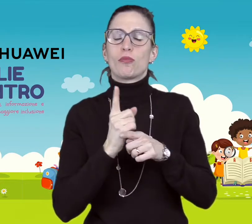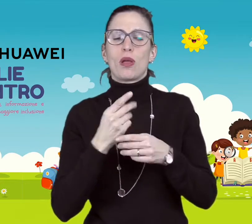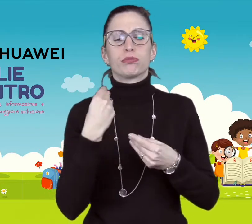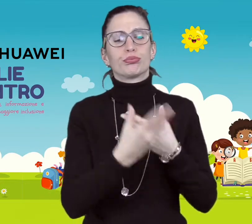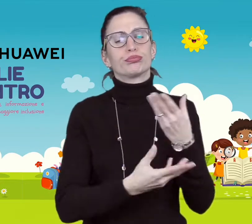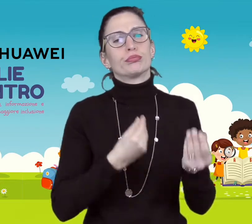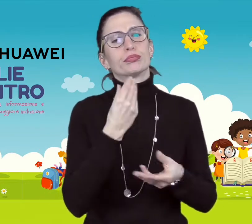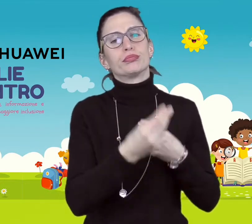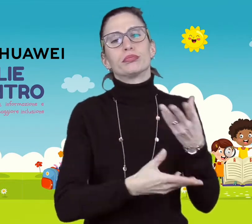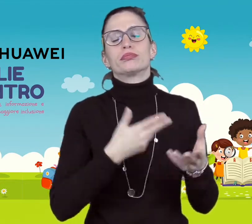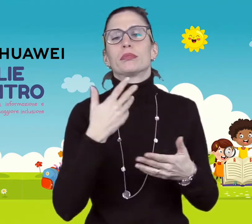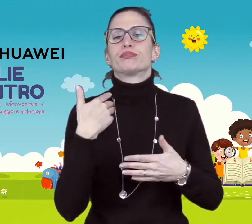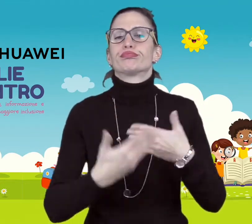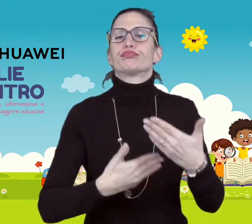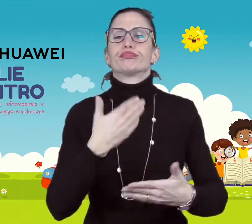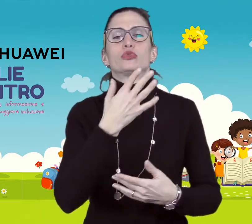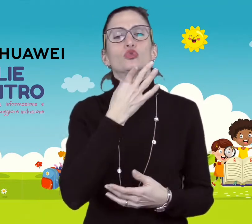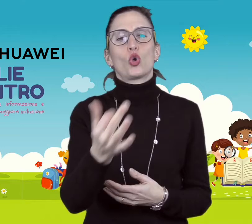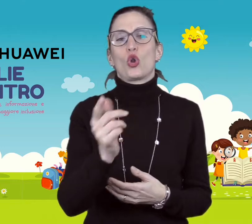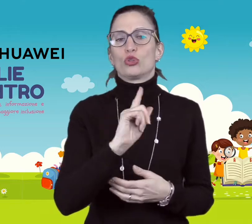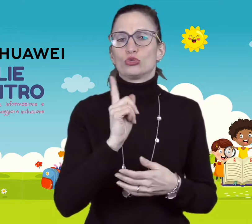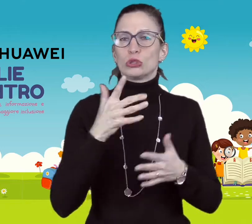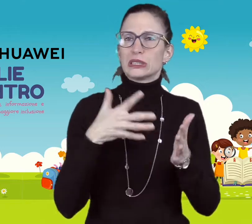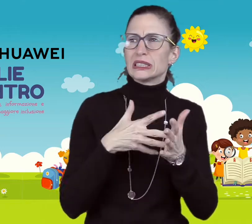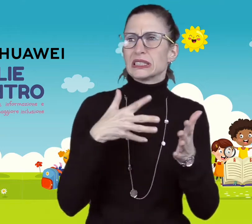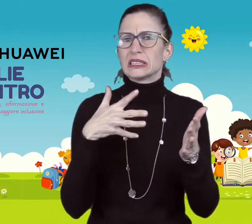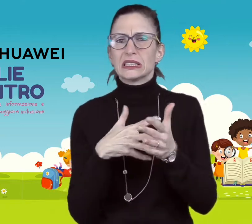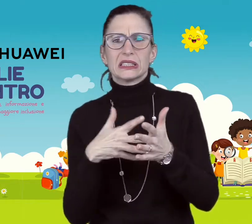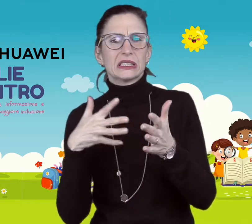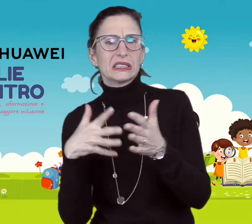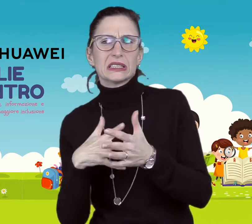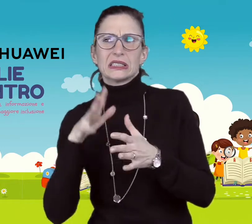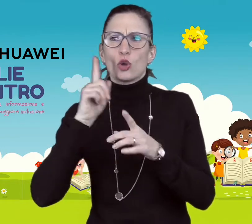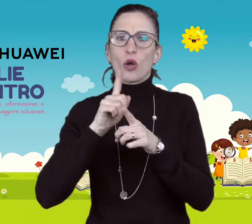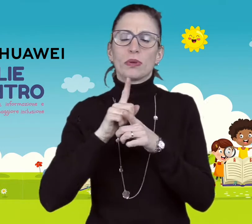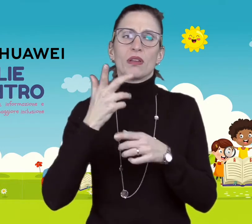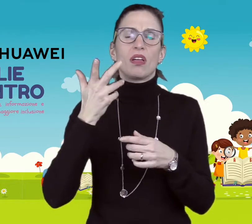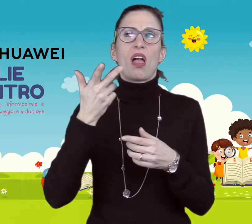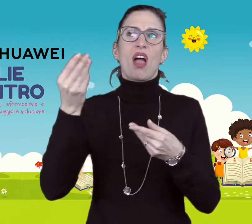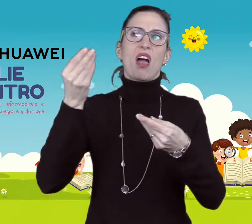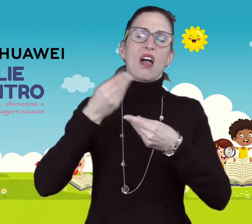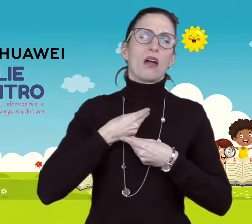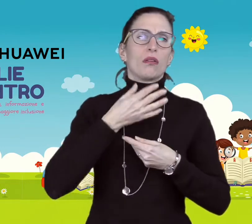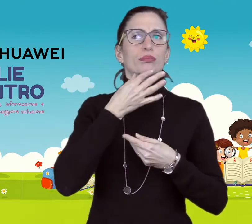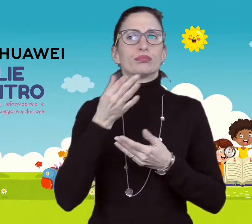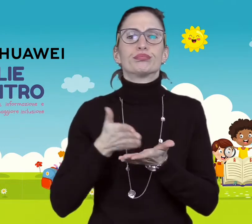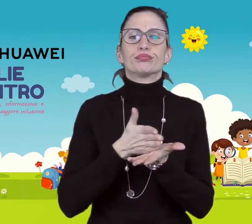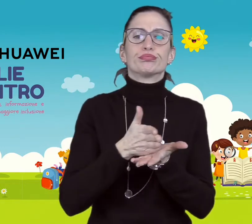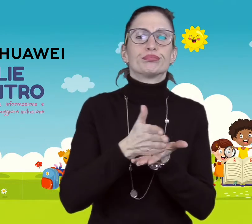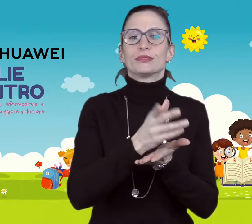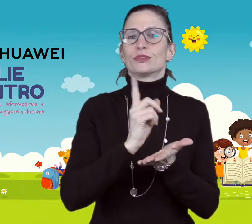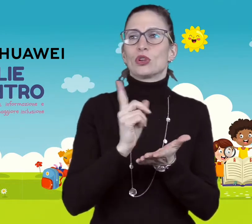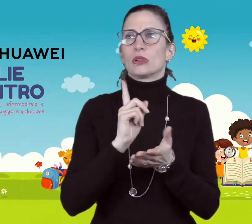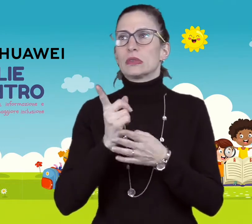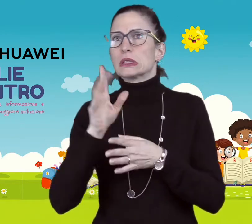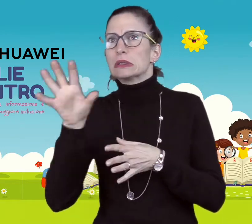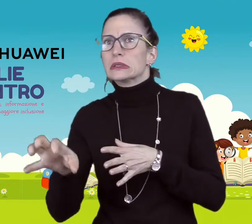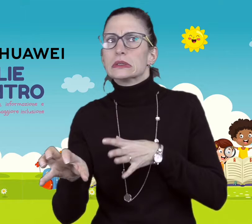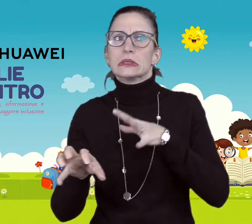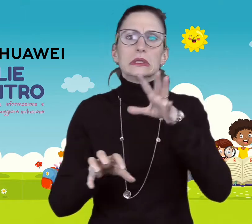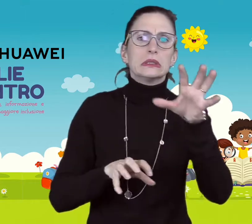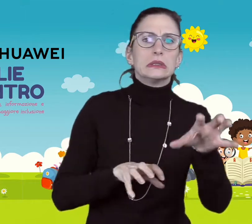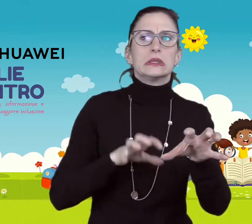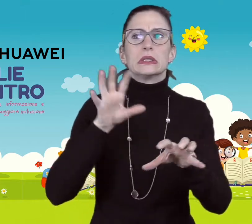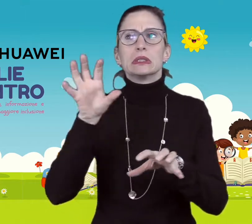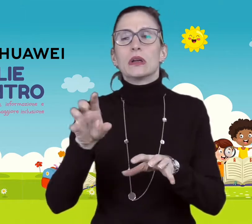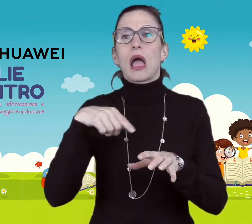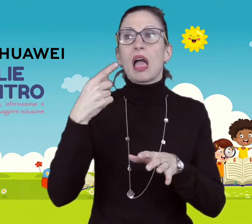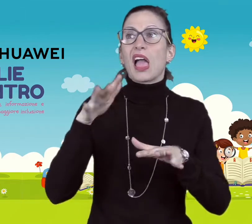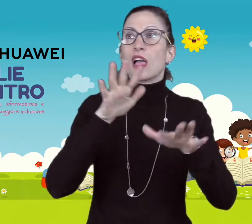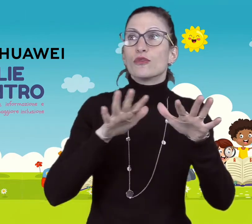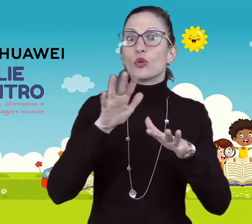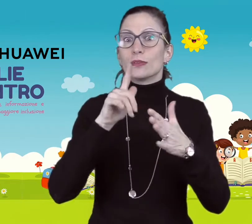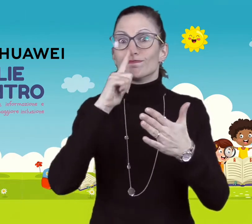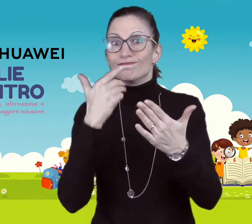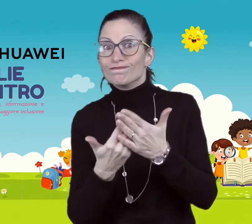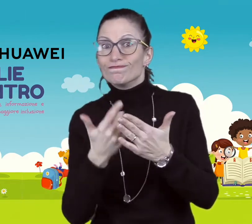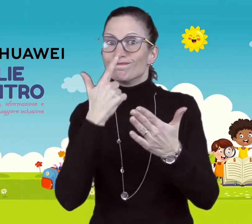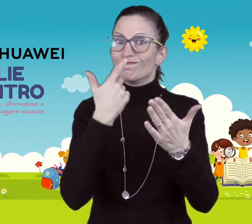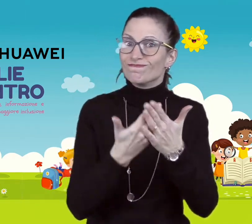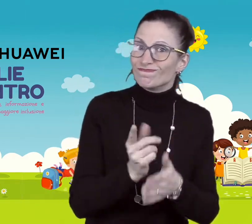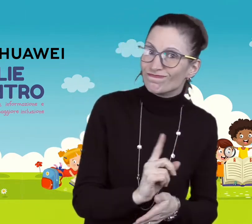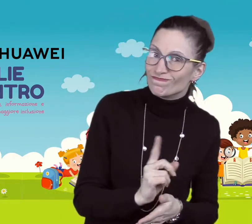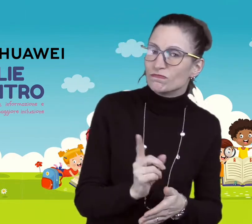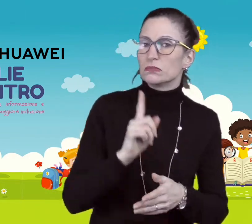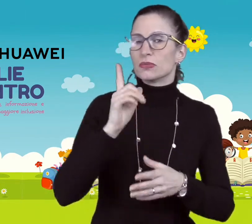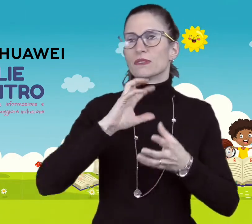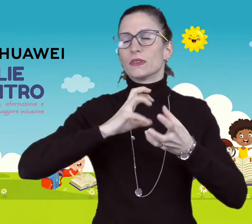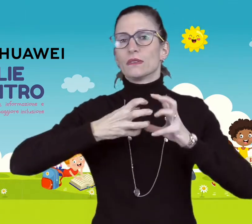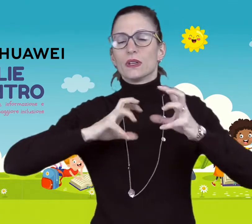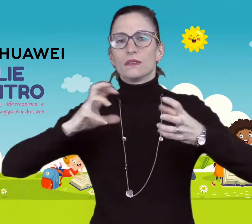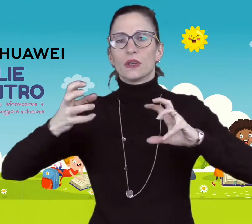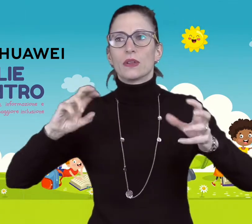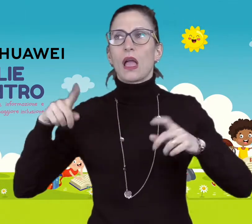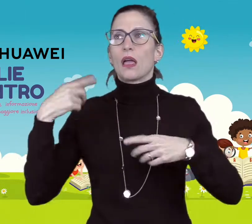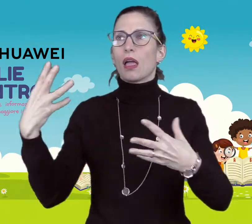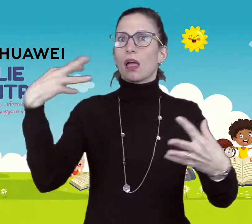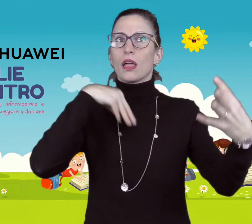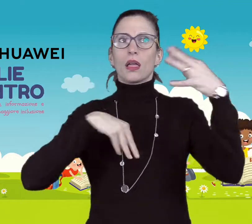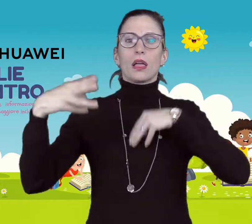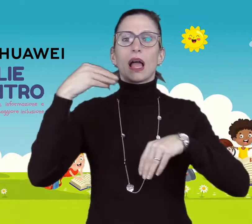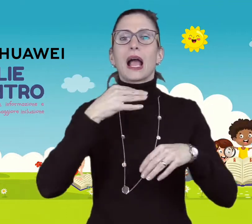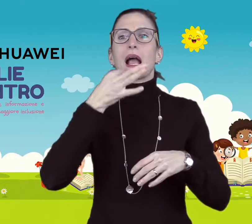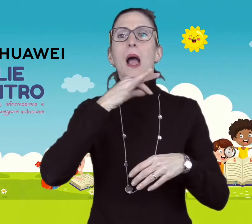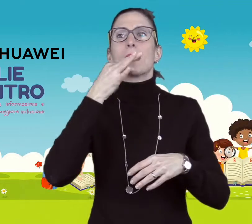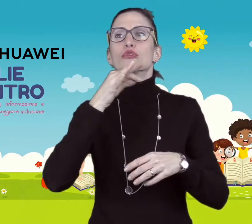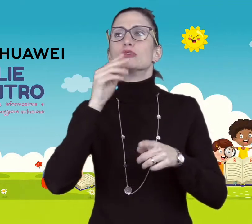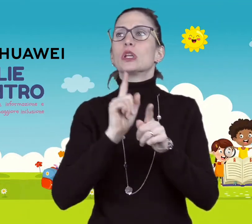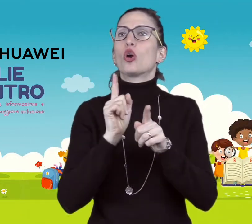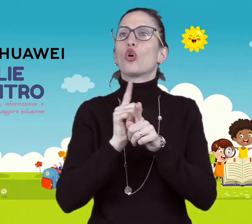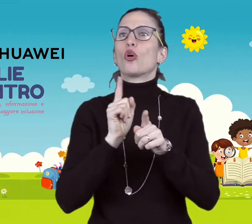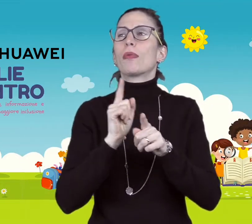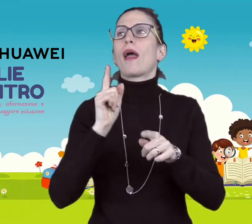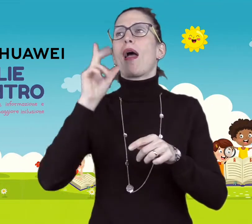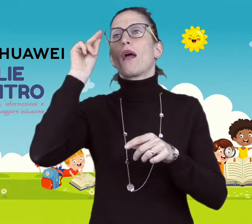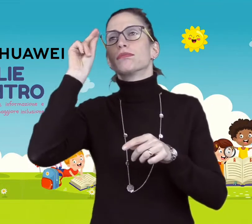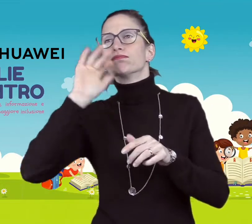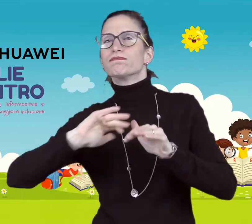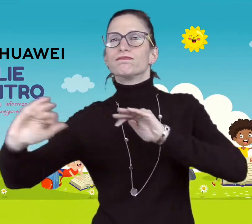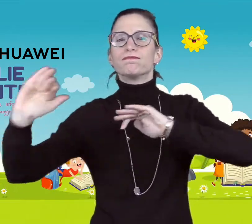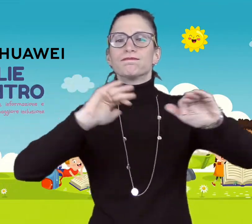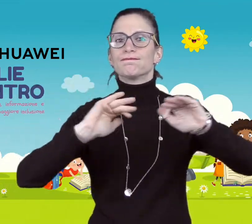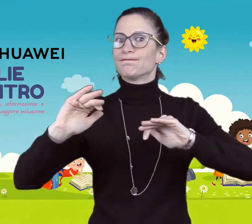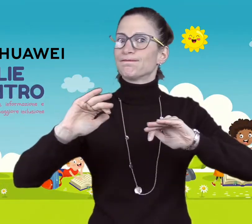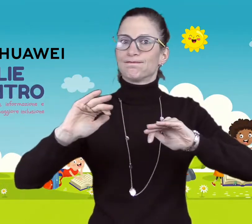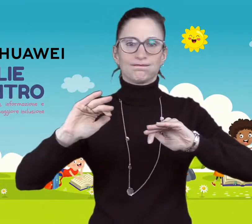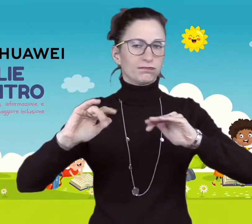per cui è complivcato distinguere quali sono le informazioni adeguate.